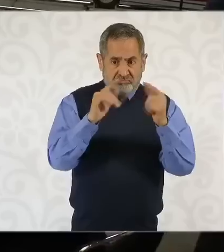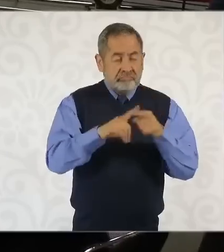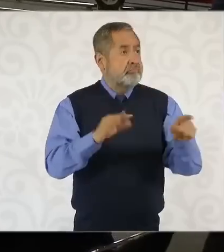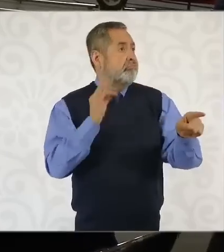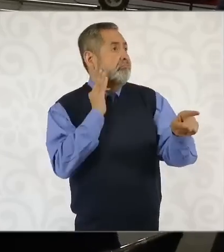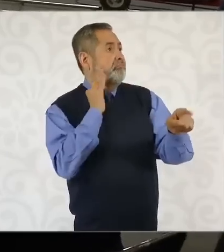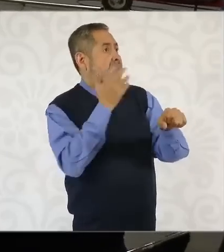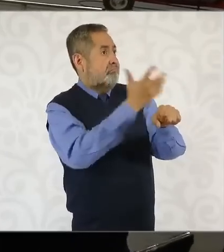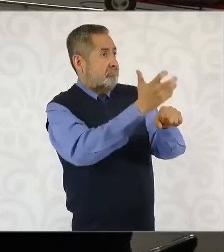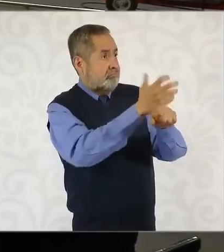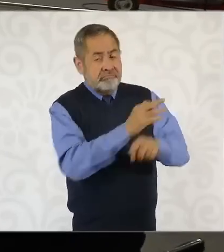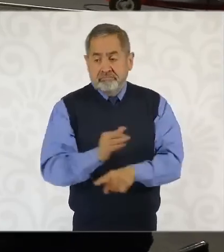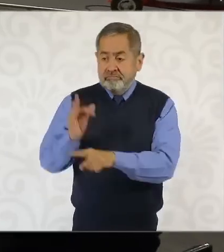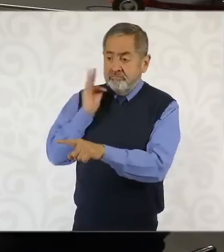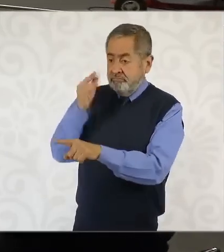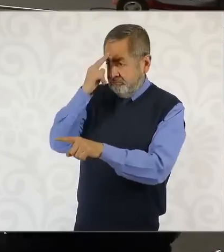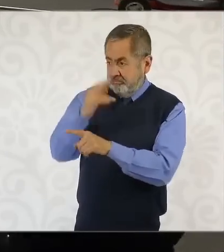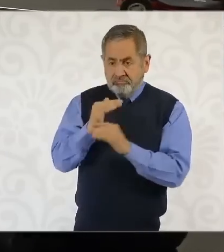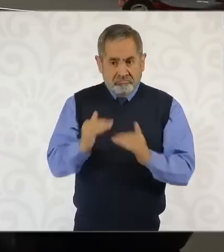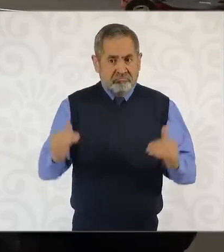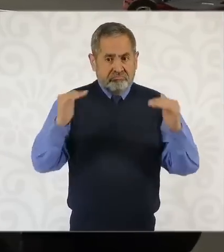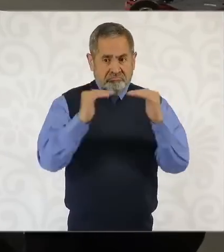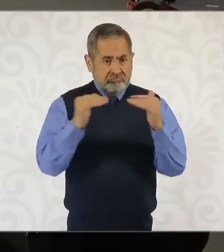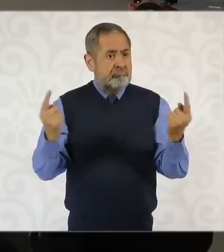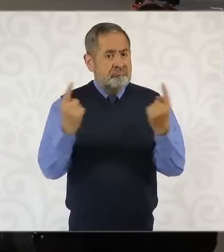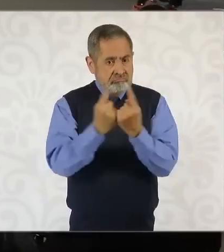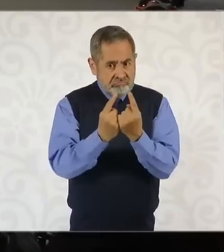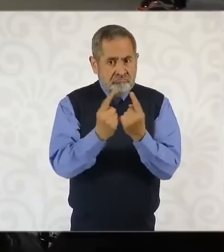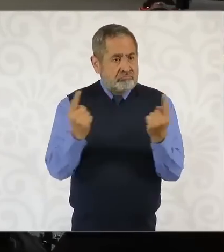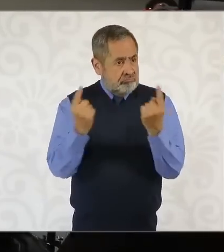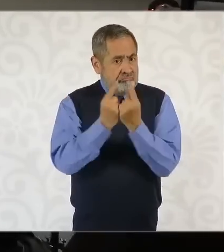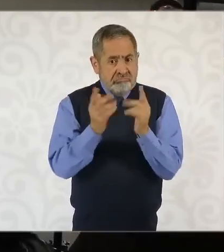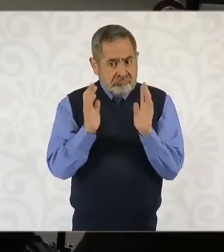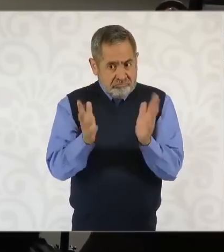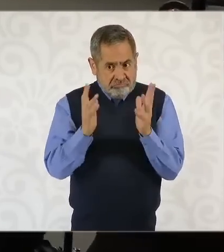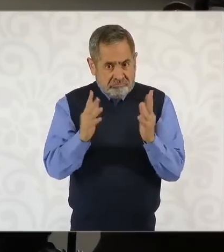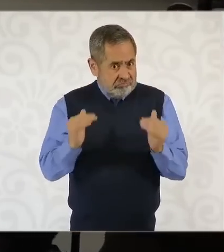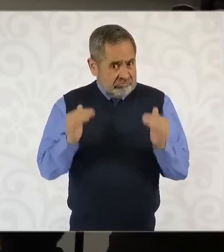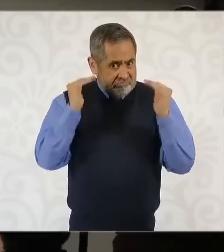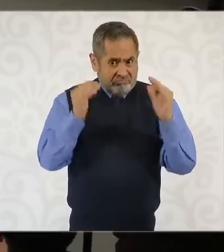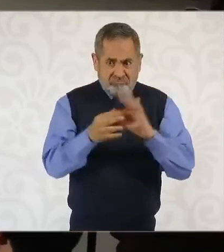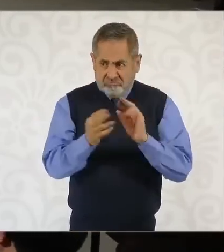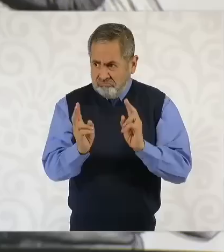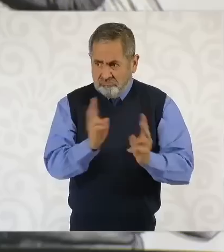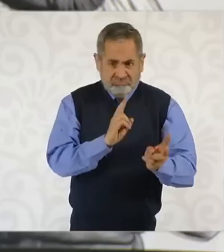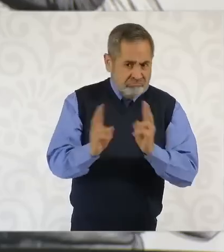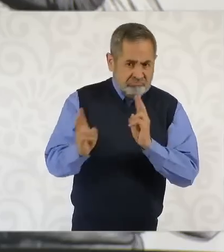el fiscal general de la república de México pues son personas de muy alto nivel y se llegaron a